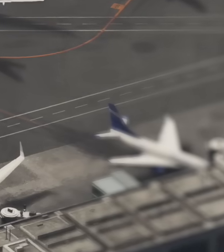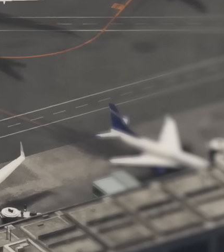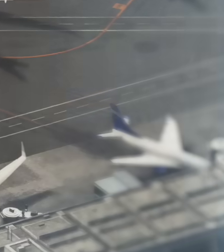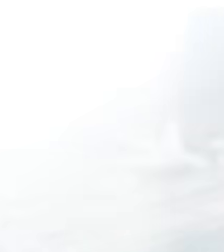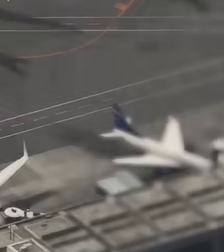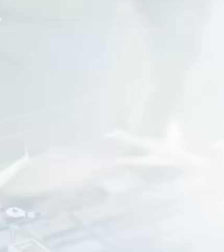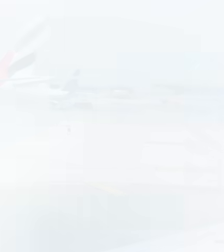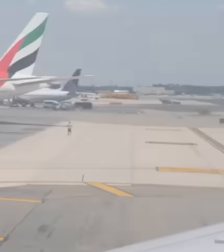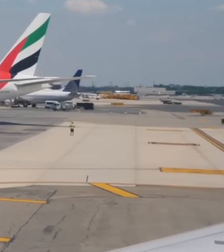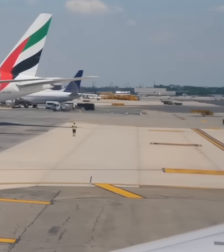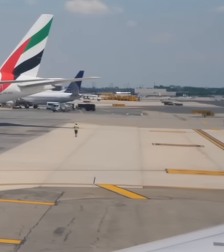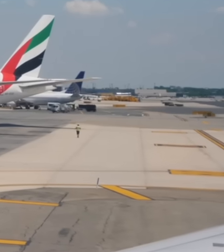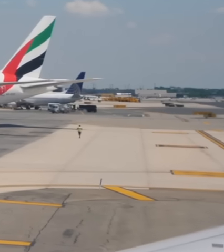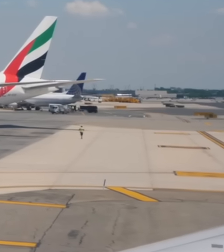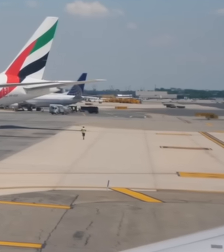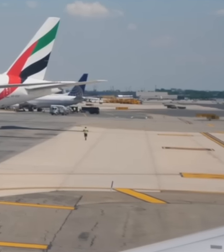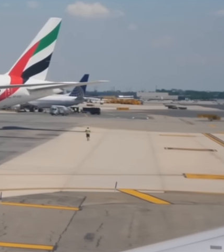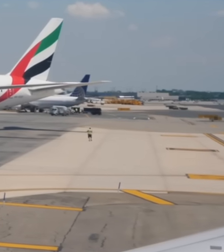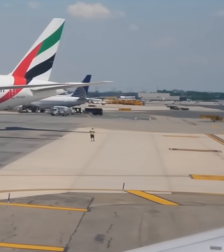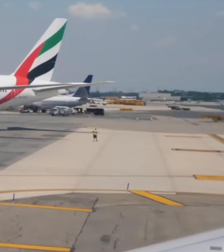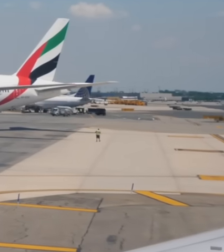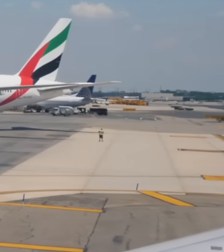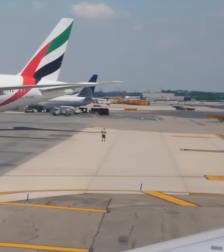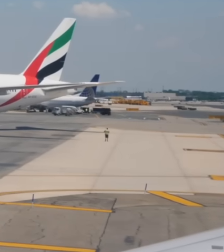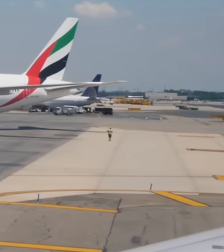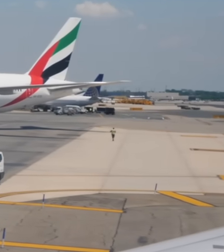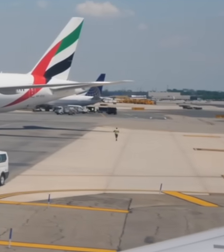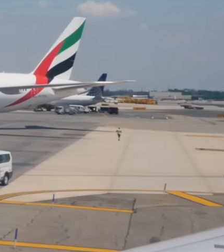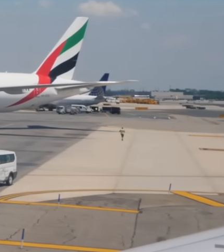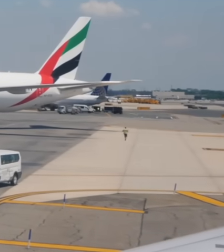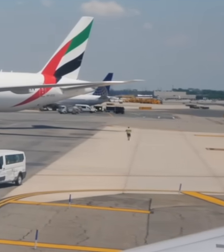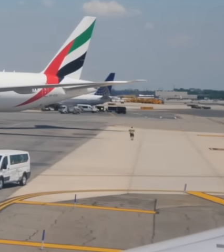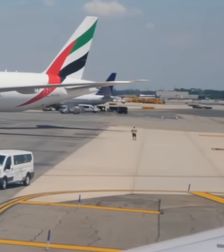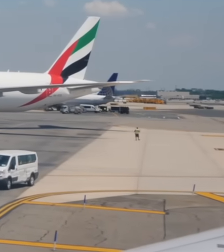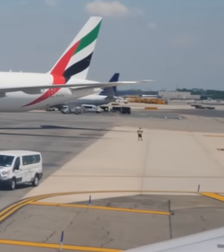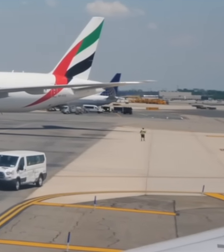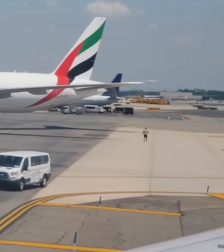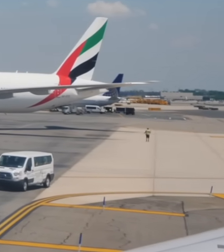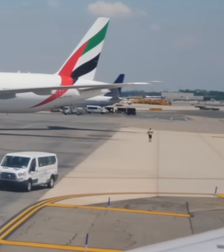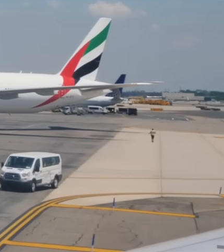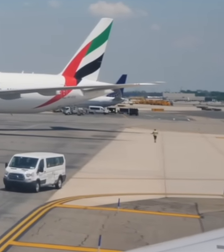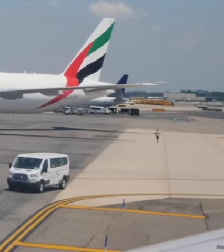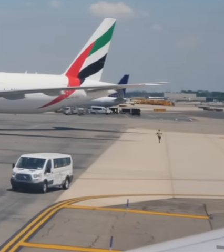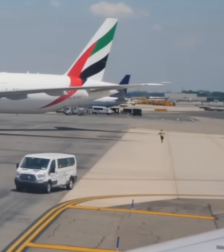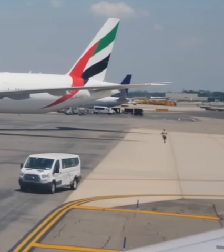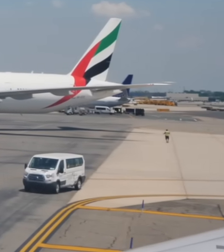Ciudad de México tenía una saturación muy alta. Esta saturación ya llegaba a niveles de riesgo,